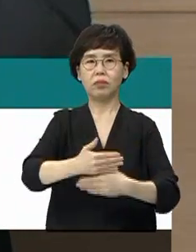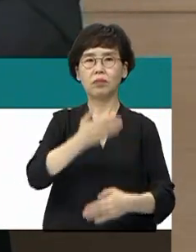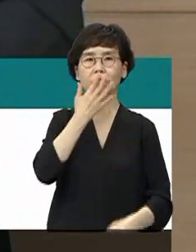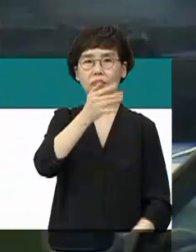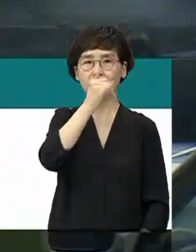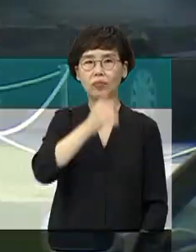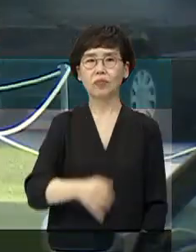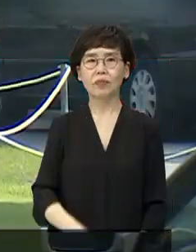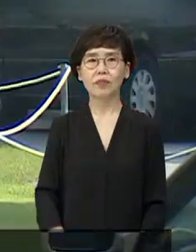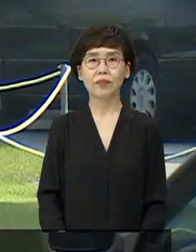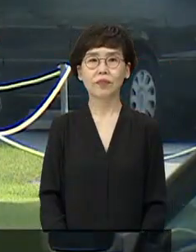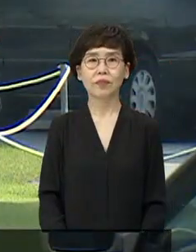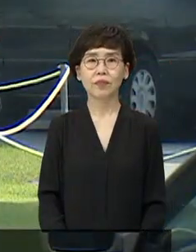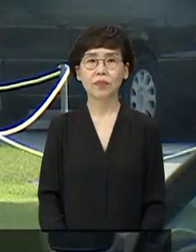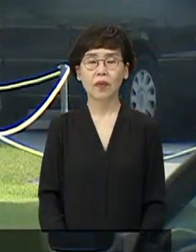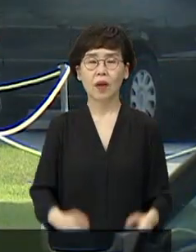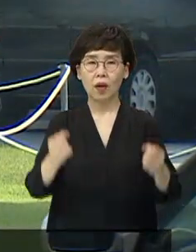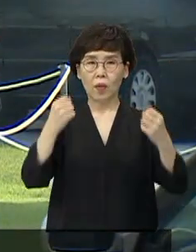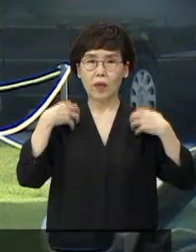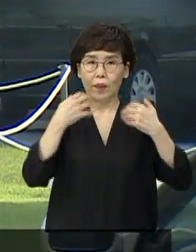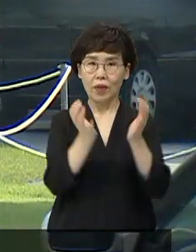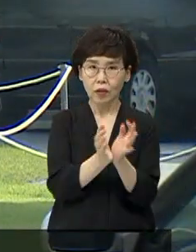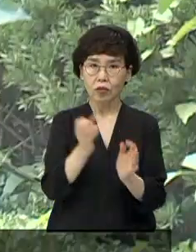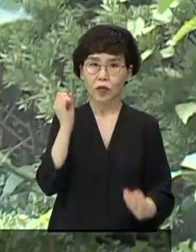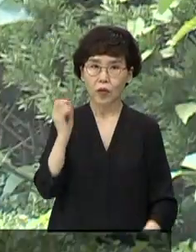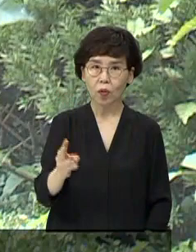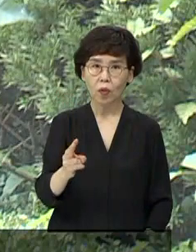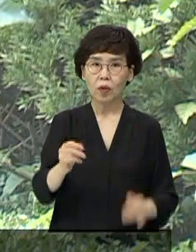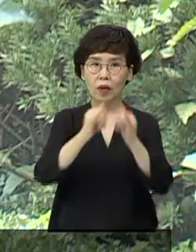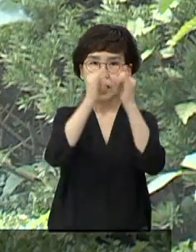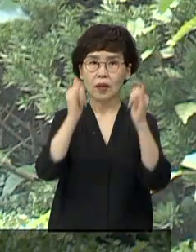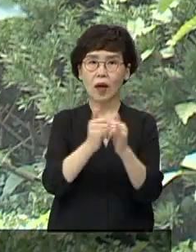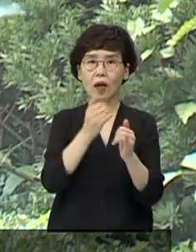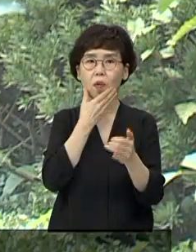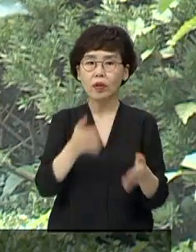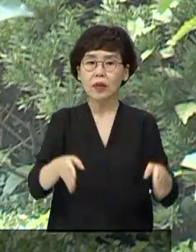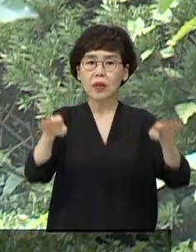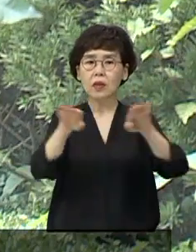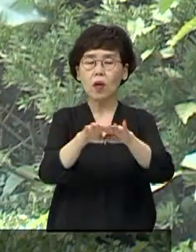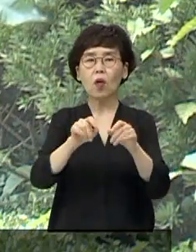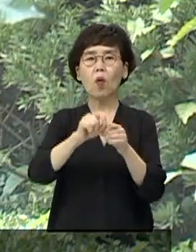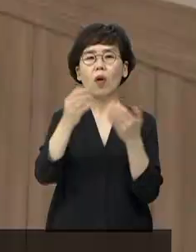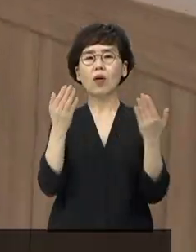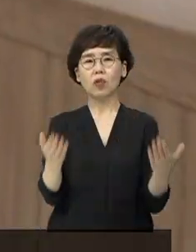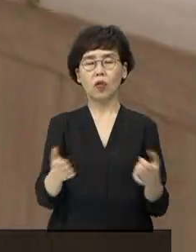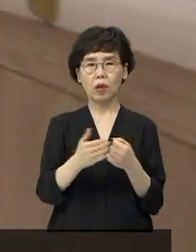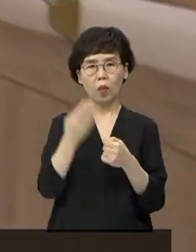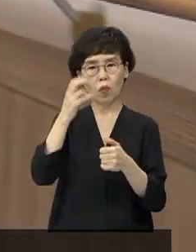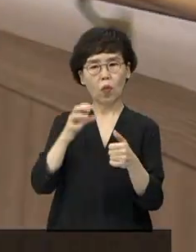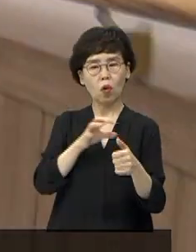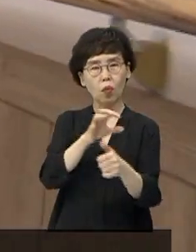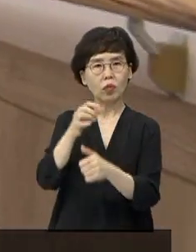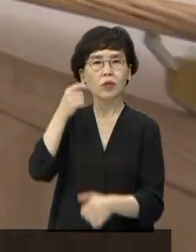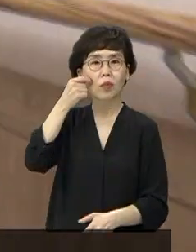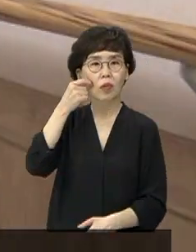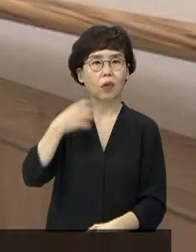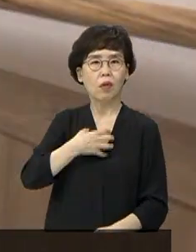(기자) 보건당국은 이와 함께 사회복지시설 휴관 장기화로 돌봄 공백 우려가 커지자 장애인 복지관 등 시설